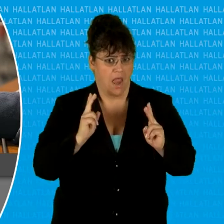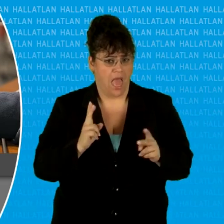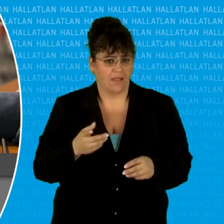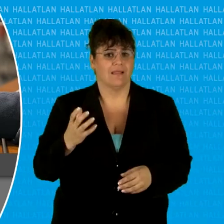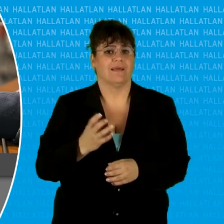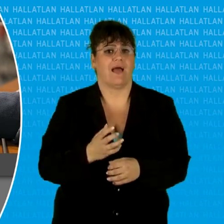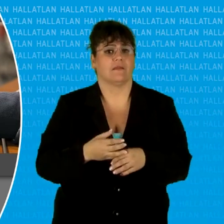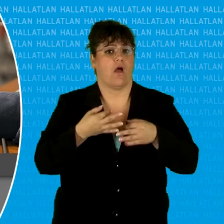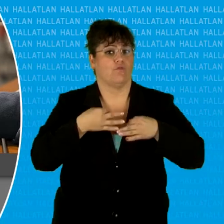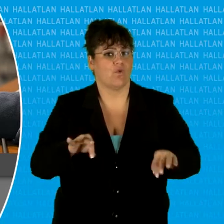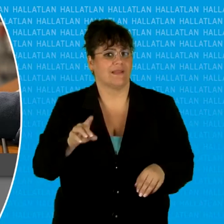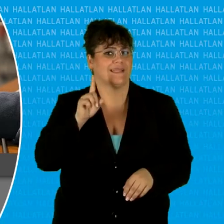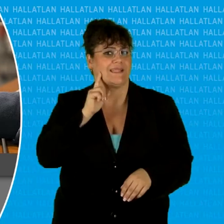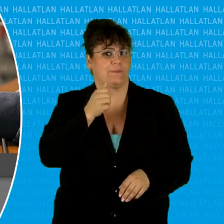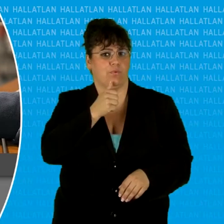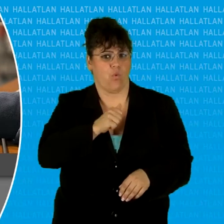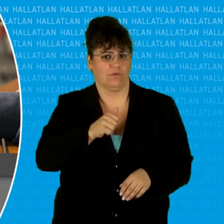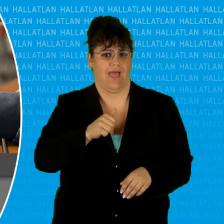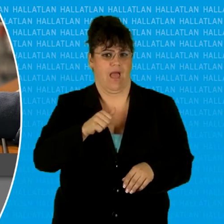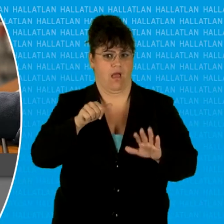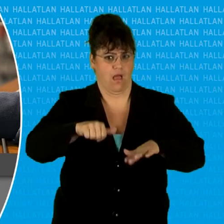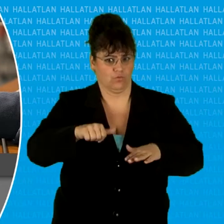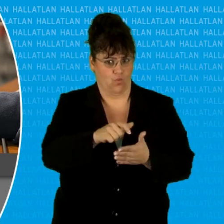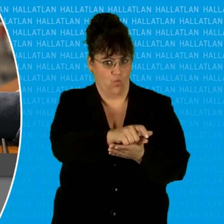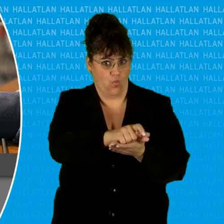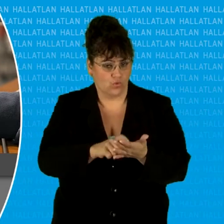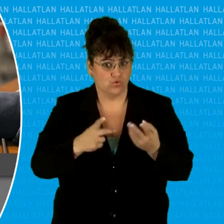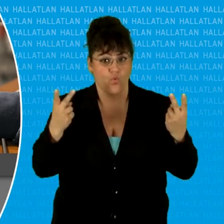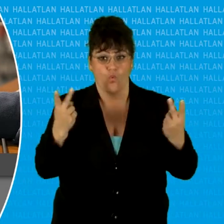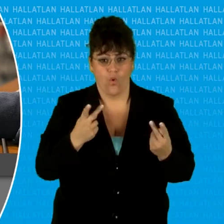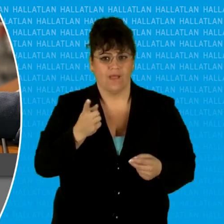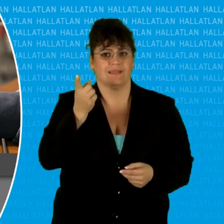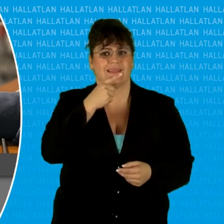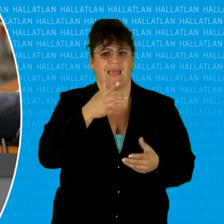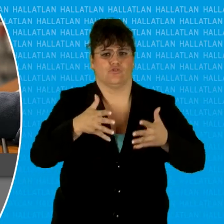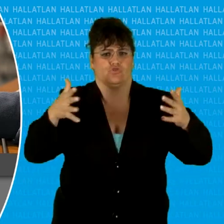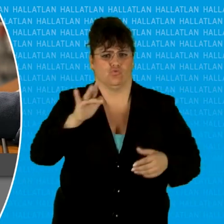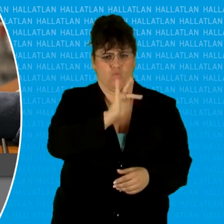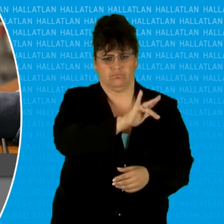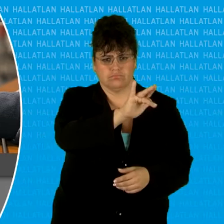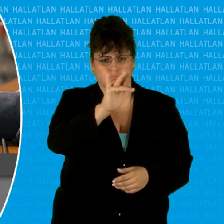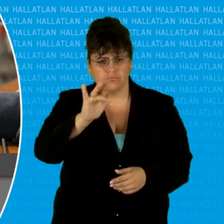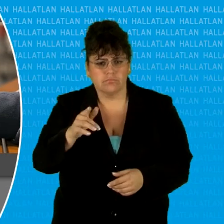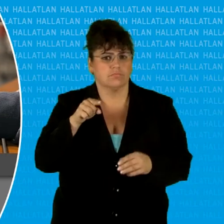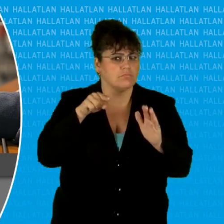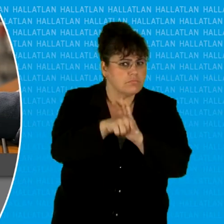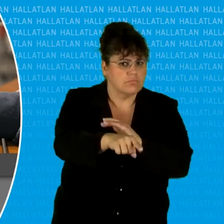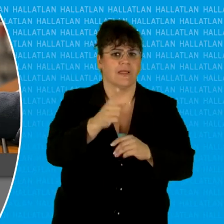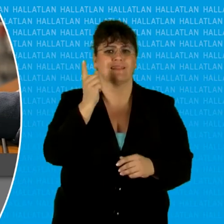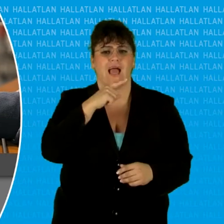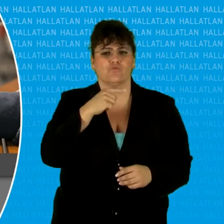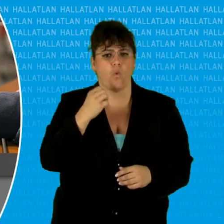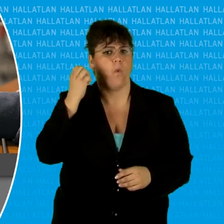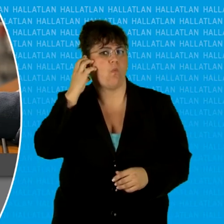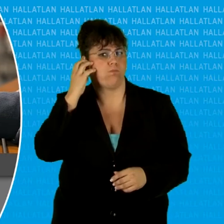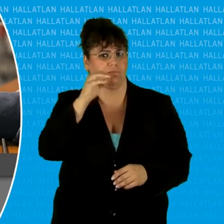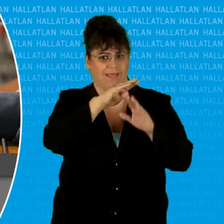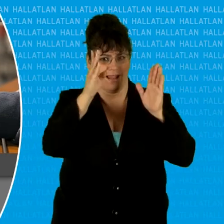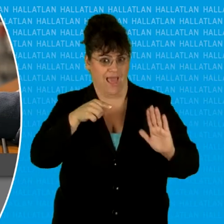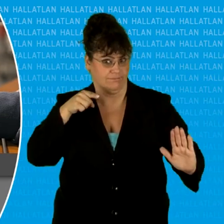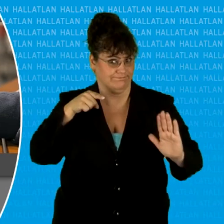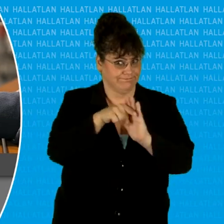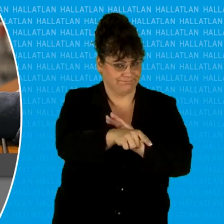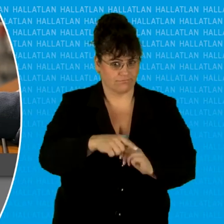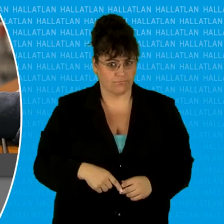a kártyafüggetlen iPhone 6 készüléket a nagyobb Tesco áruházakban, a Tesco Mobile kínálatában.